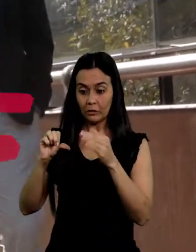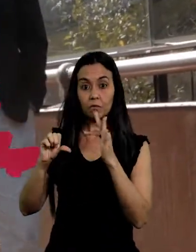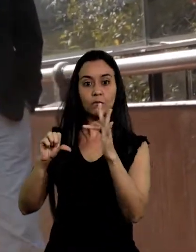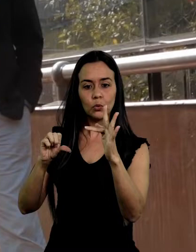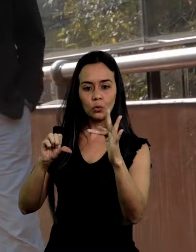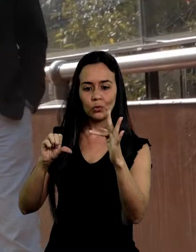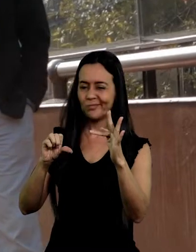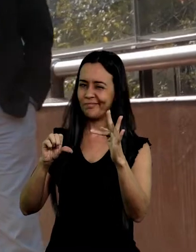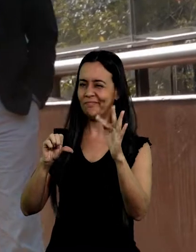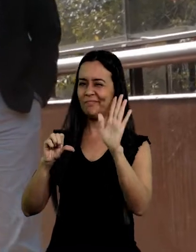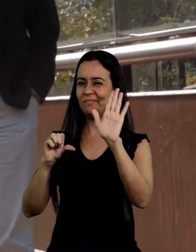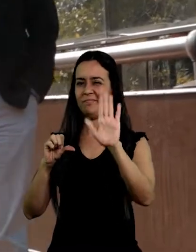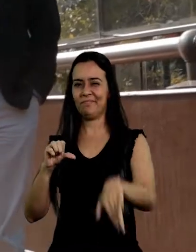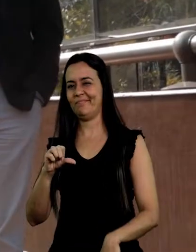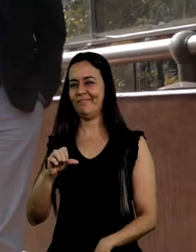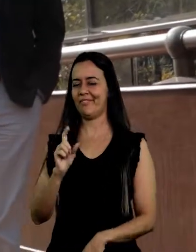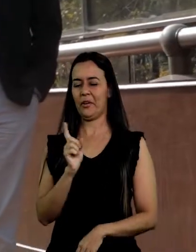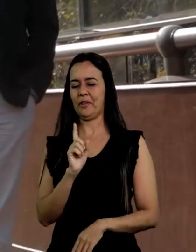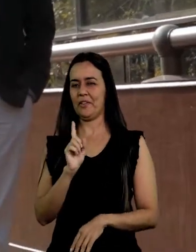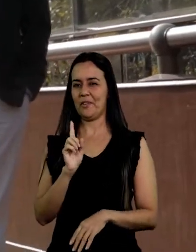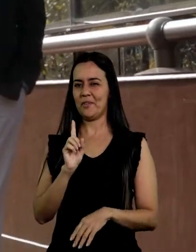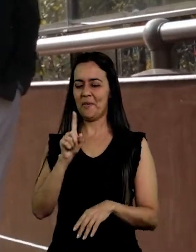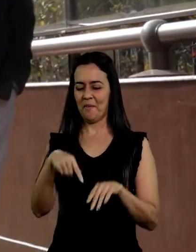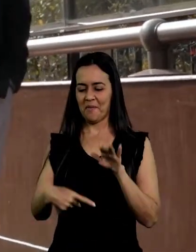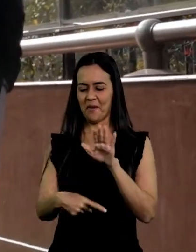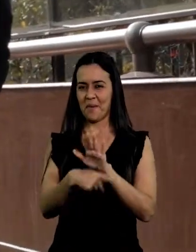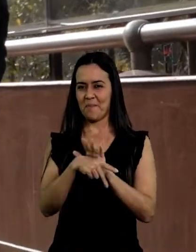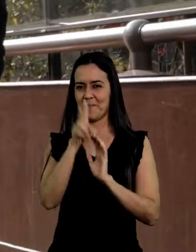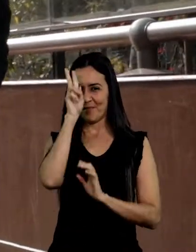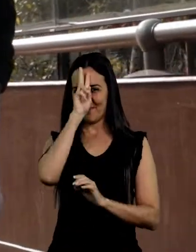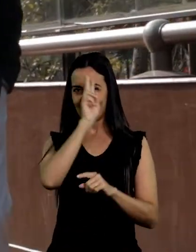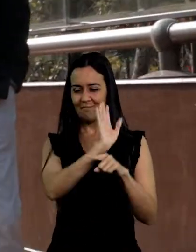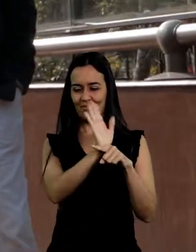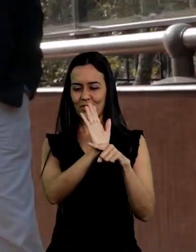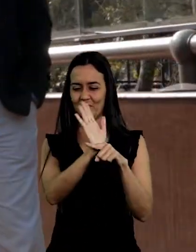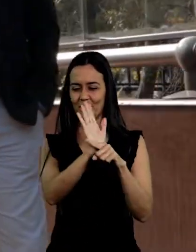Ninguém ia imaginar, ia pensar: "Isso aí é algum filme, é algum livro".